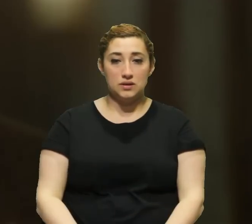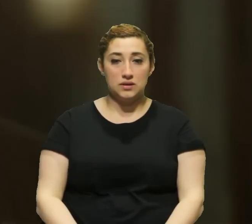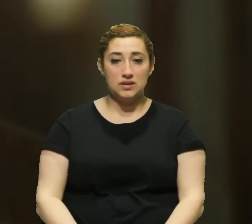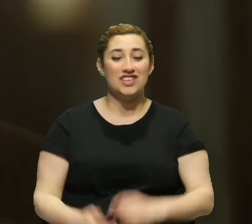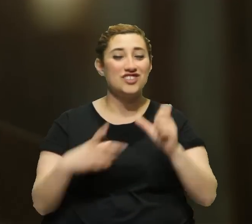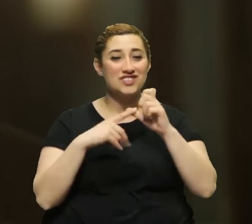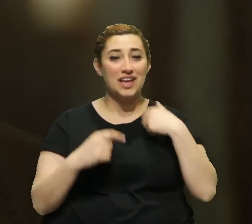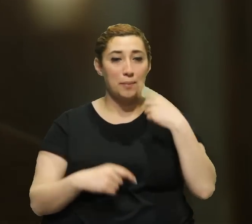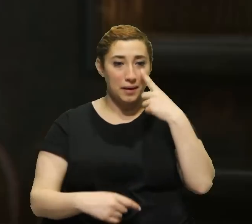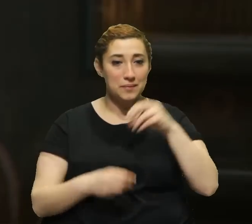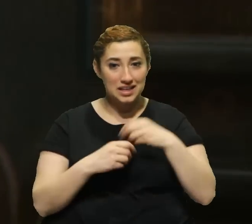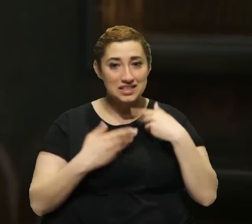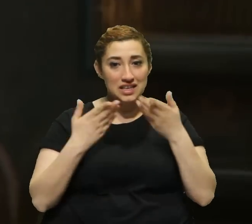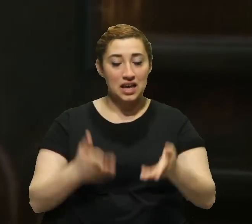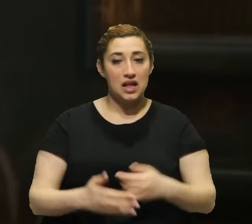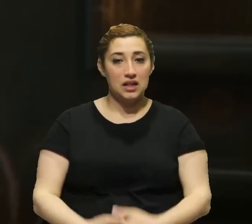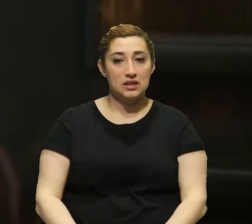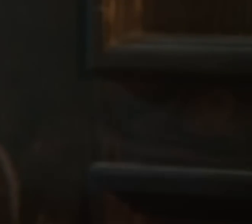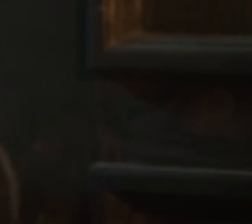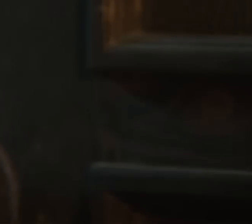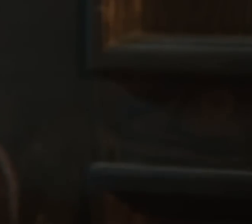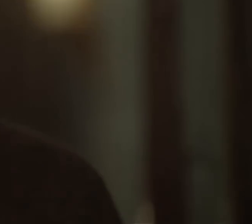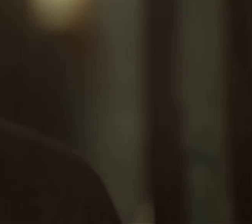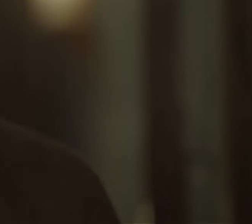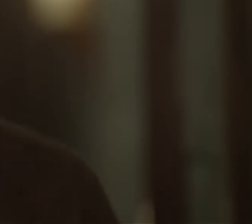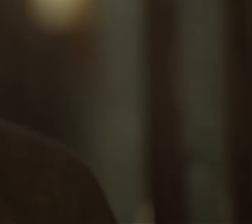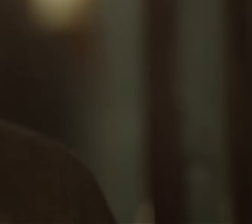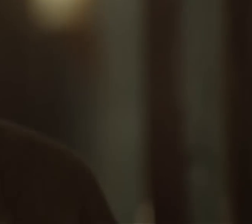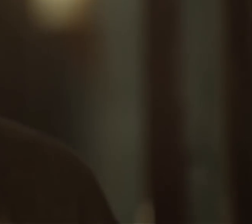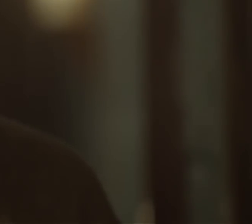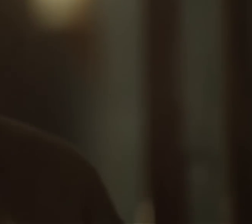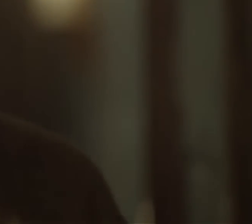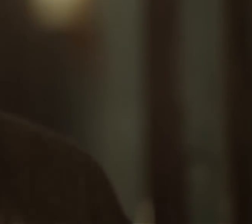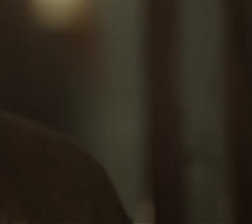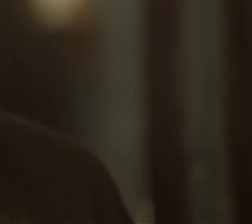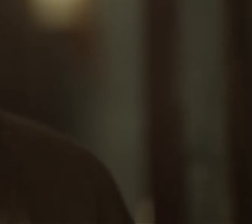Şeyh'ime bakmış idim. (Sessizlik)